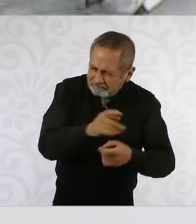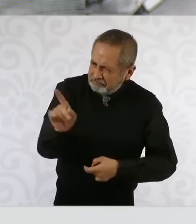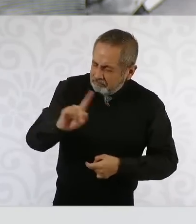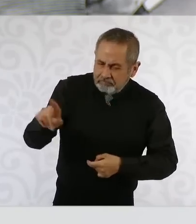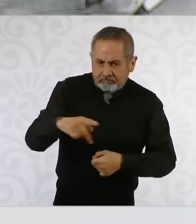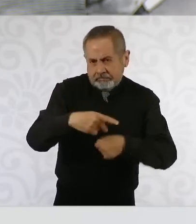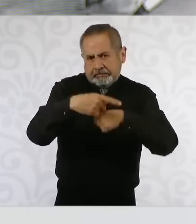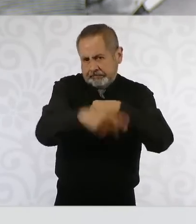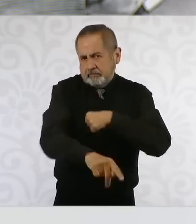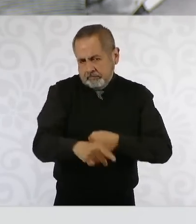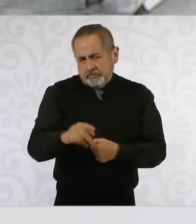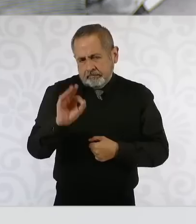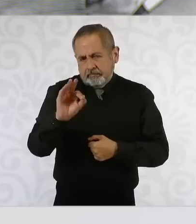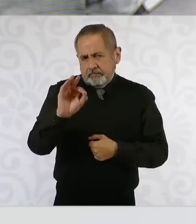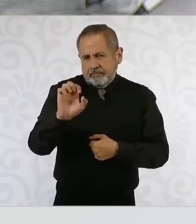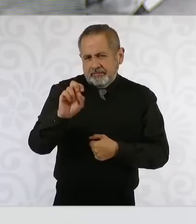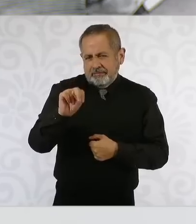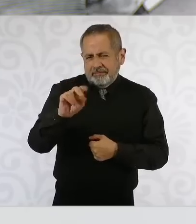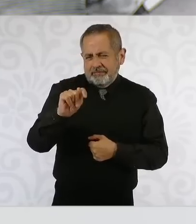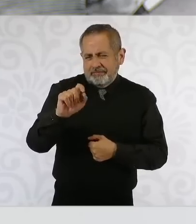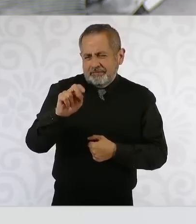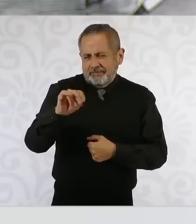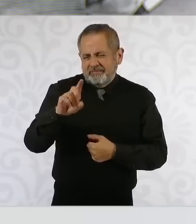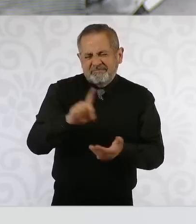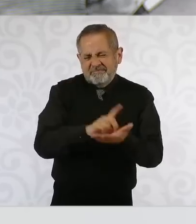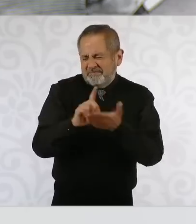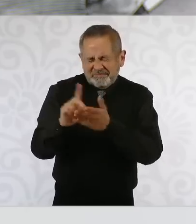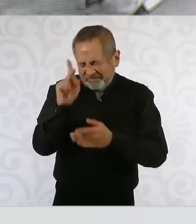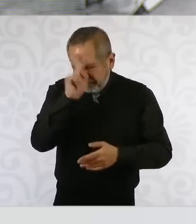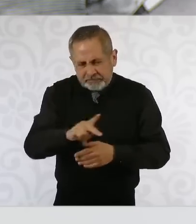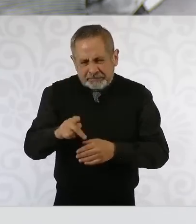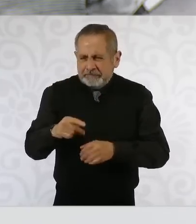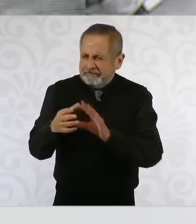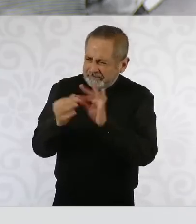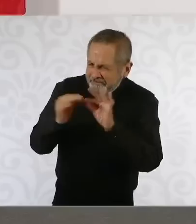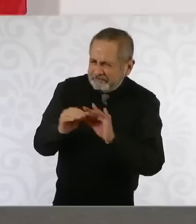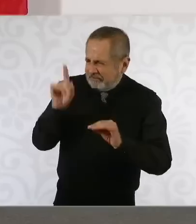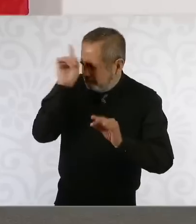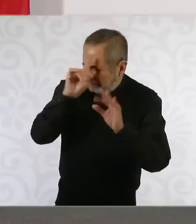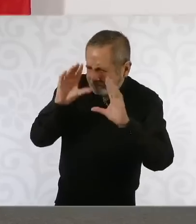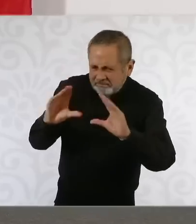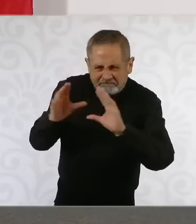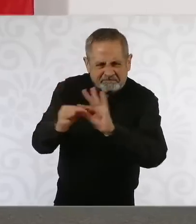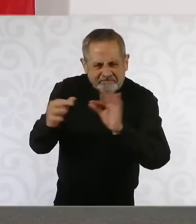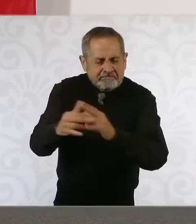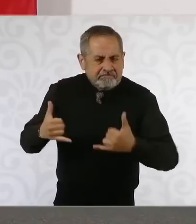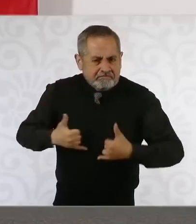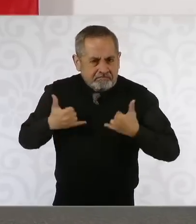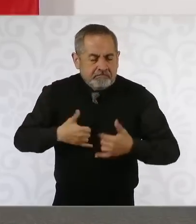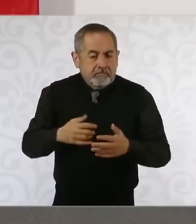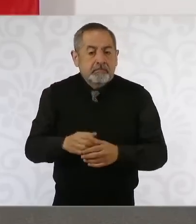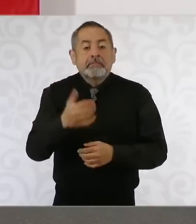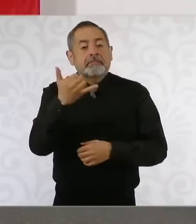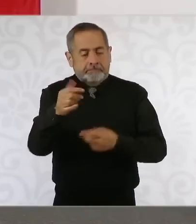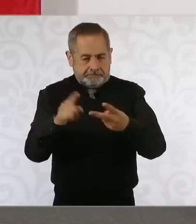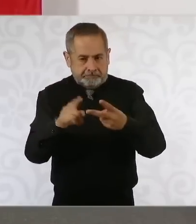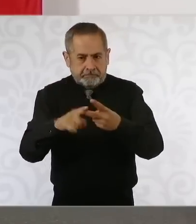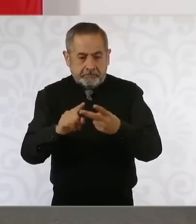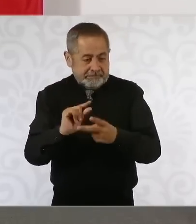el fentanilo segundo decir que estamos trabajando recientemente se incautaron casi 500000 pastillas